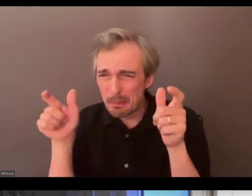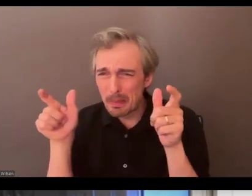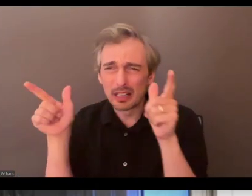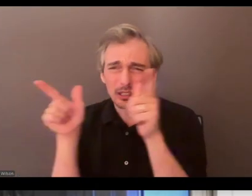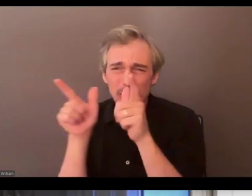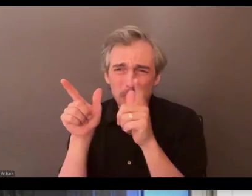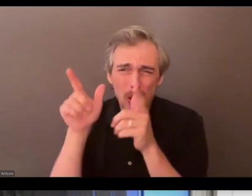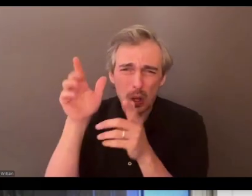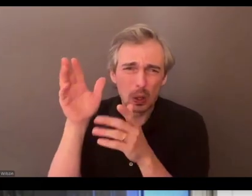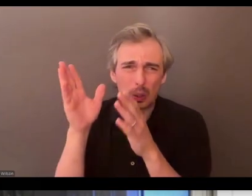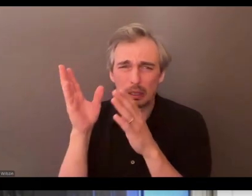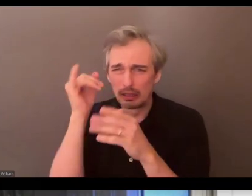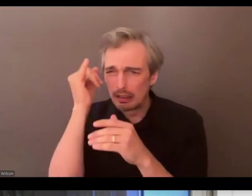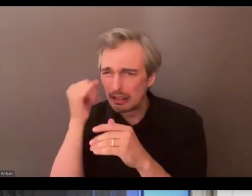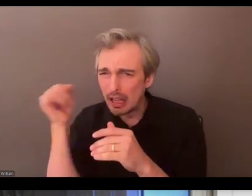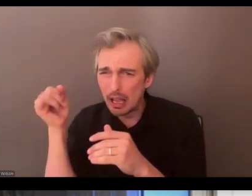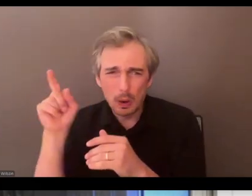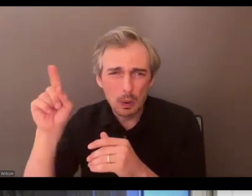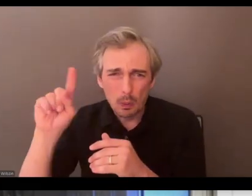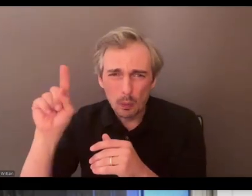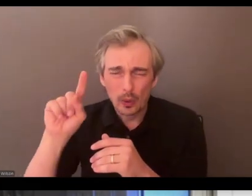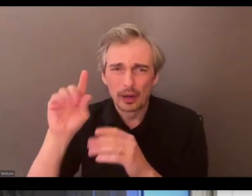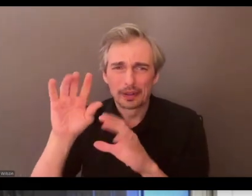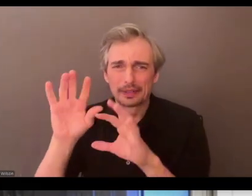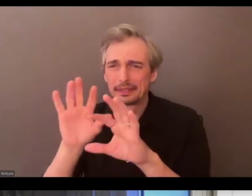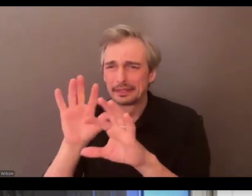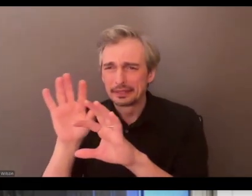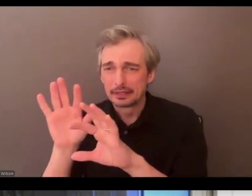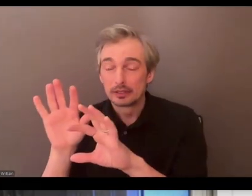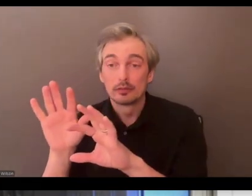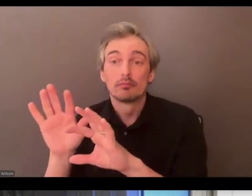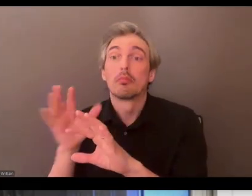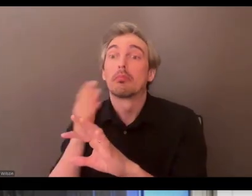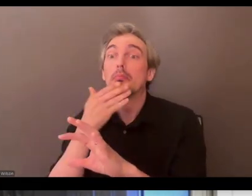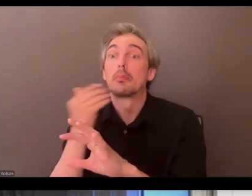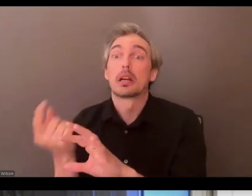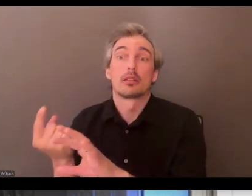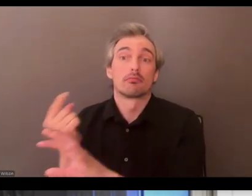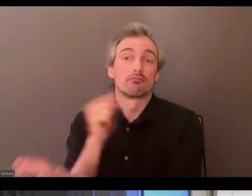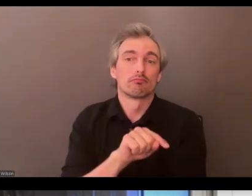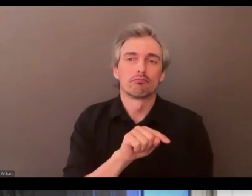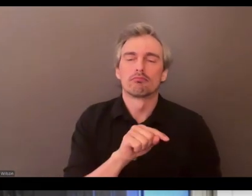しかし、情報を色だけで伝えるわけではないことを忘れないでください。